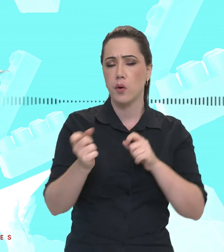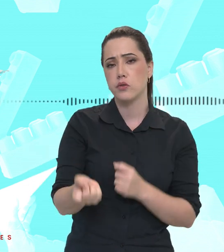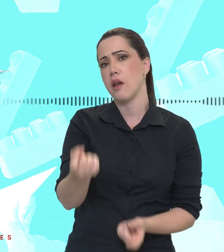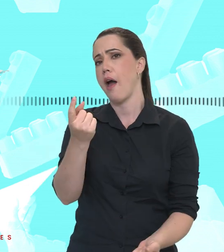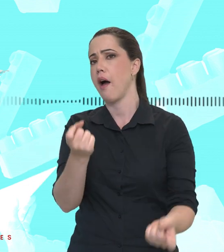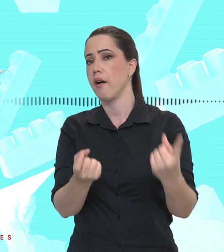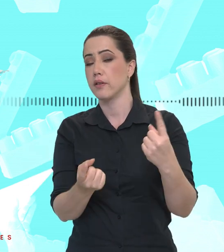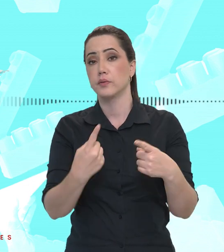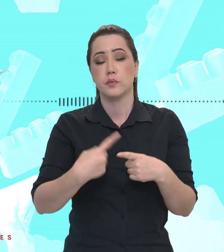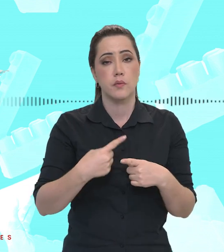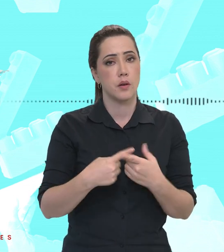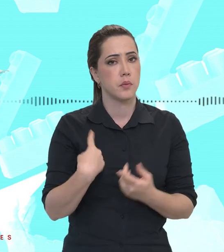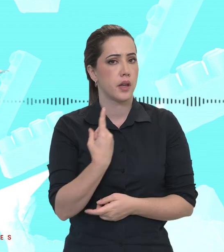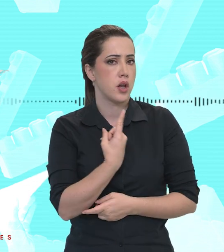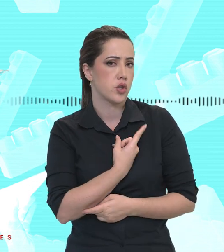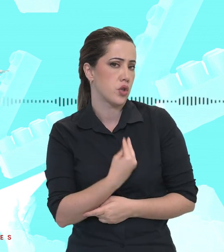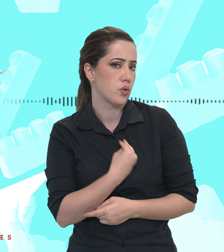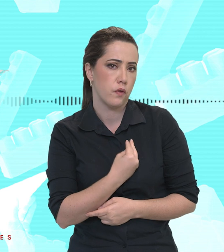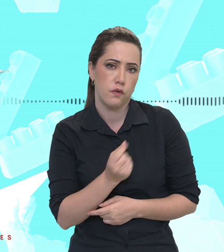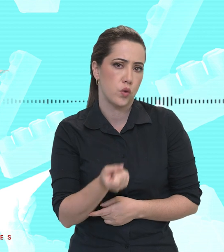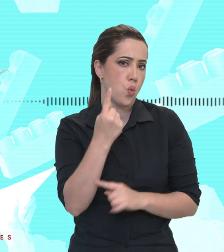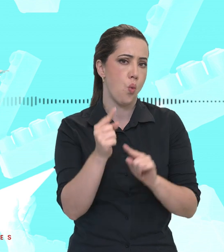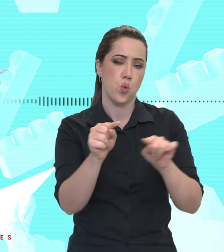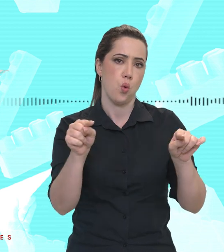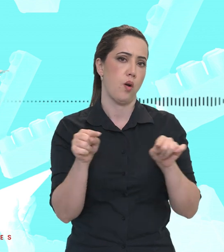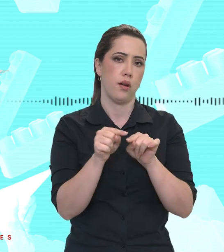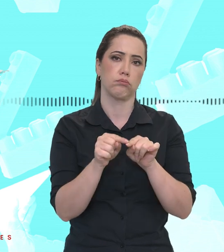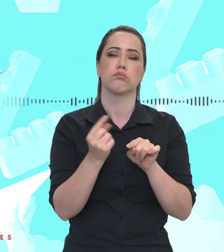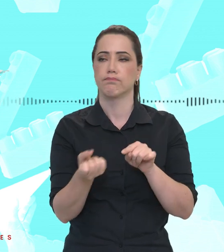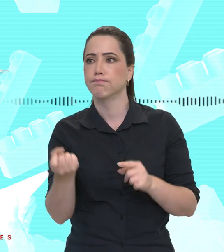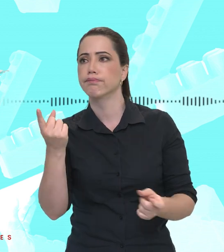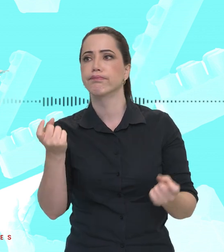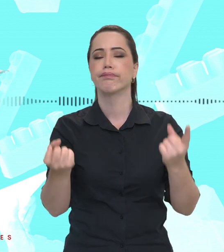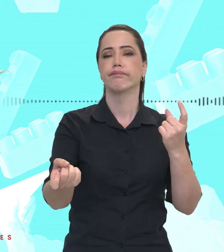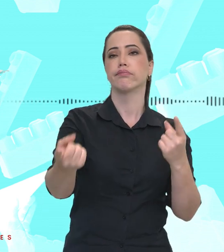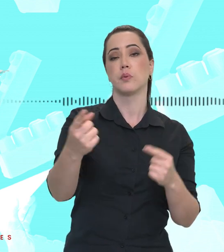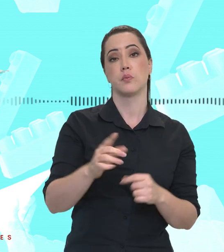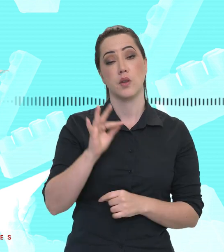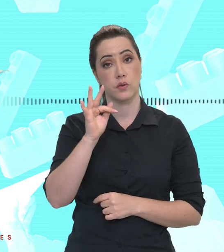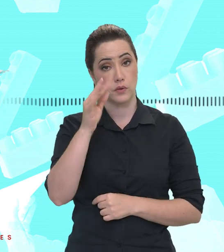podem ser raros também. Afinal, não vivemos fechados dentro de uma única caixinha. Bom, voltando. [som anuncia voz acelerada]